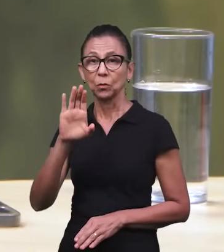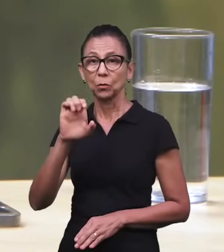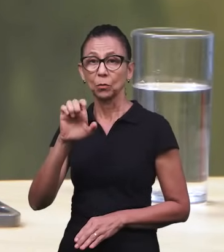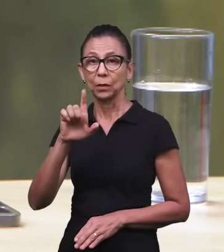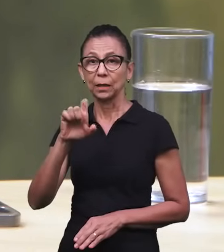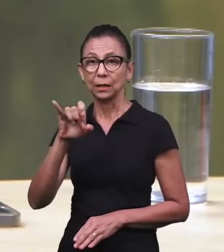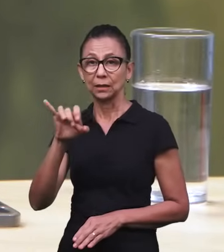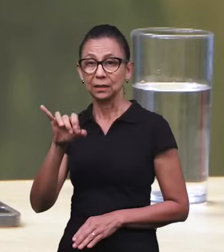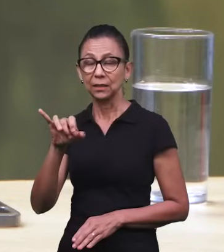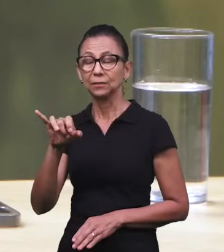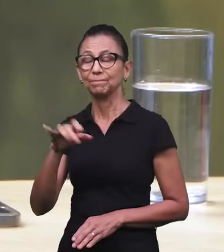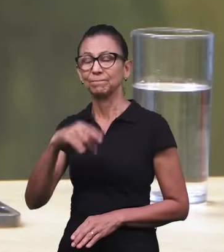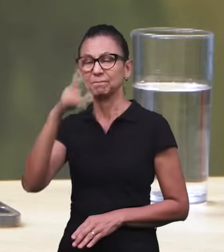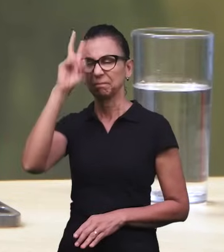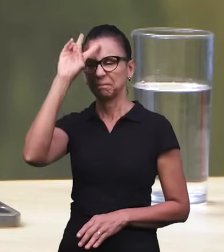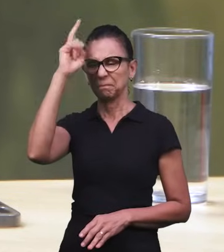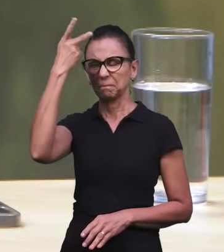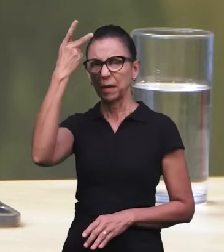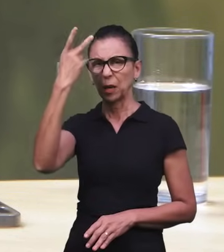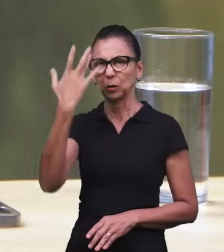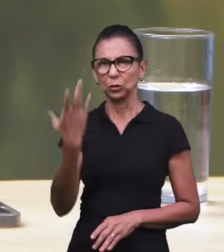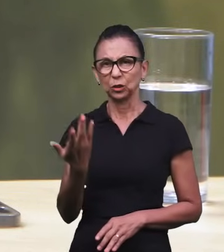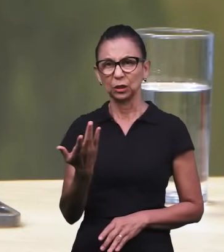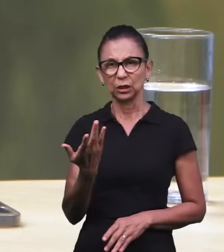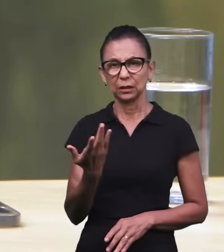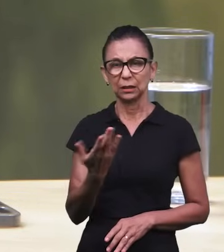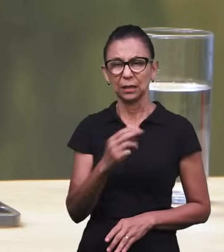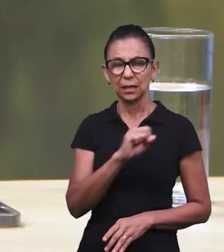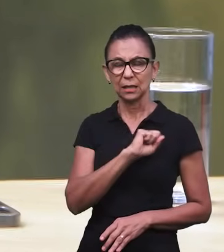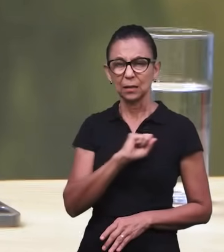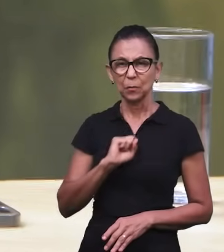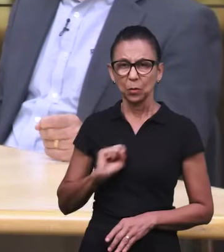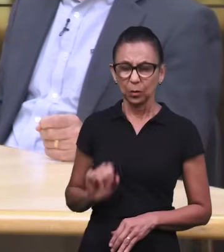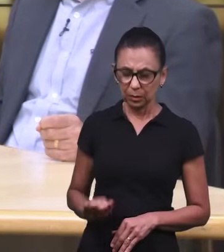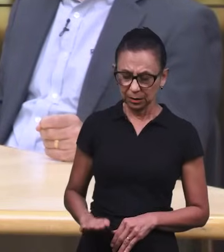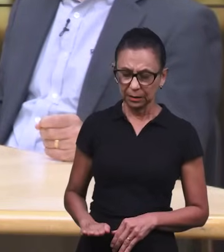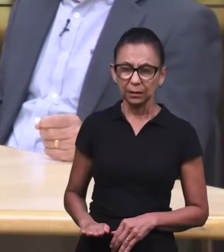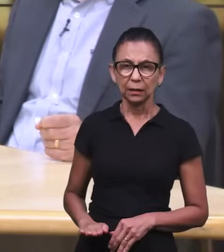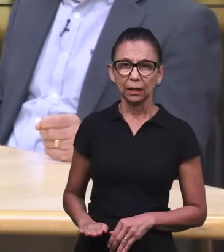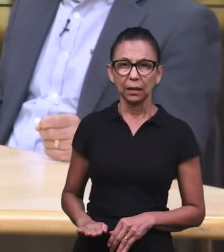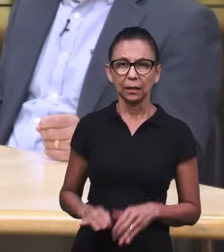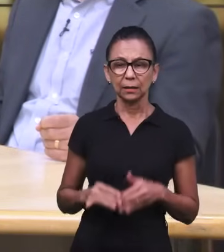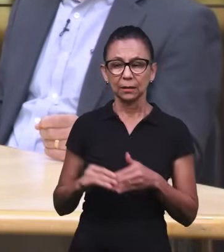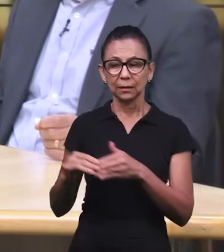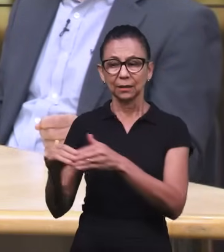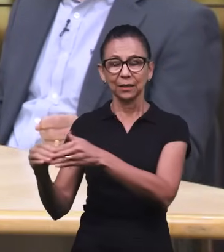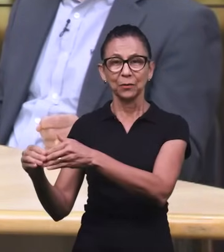foi enviado como criança ainda para ali eh ser dedicado ao senhor no templo nós temos até algumas